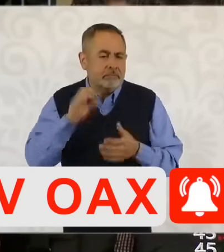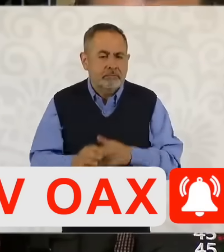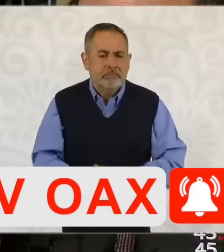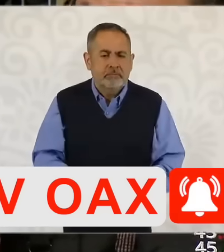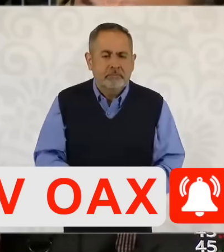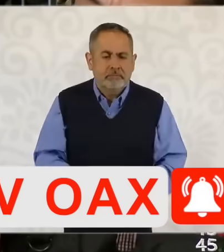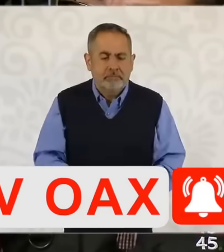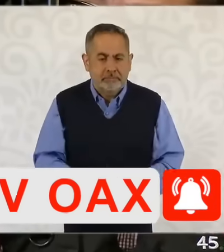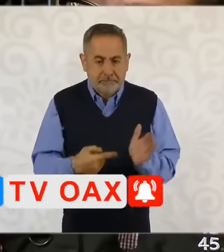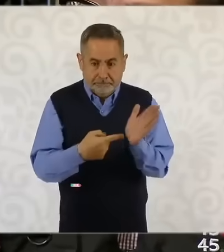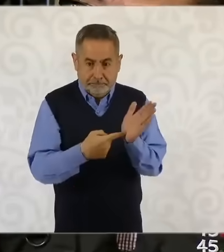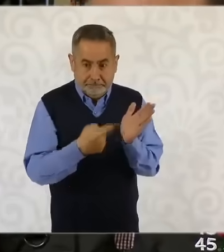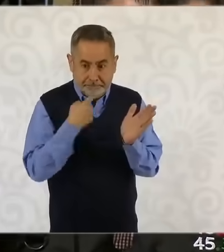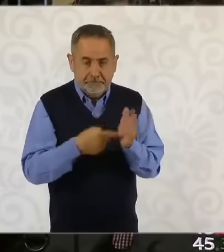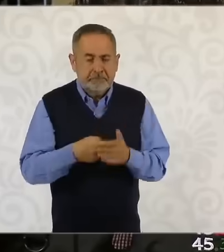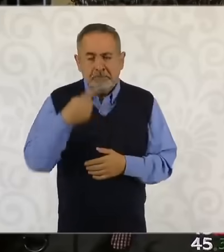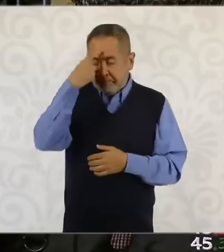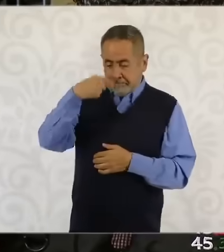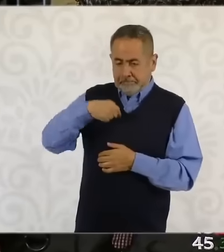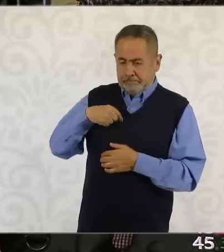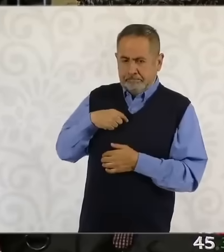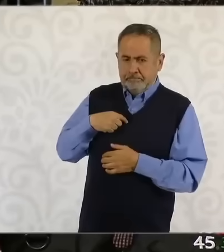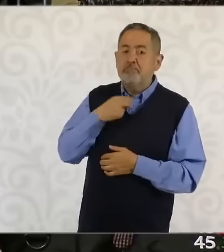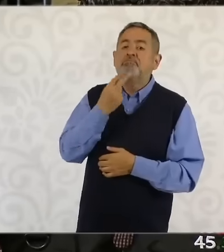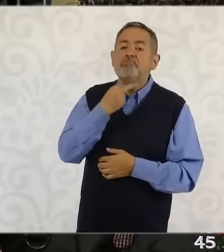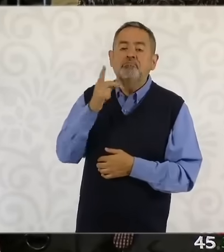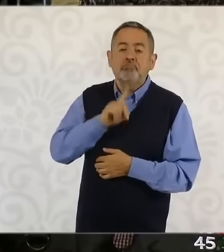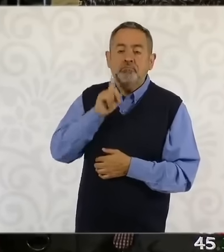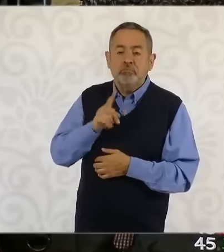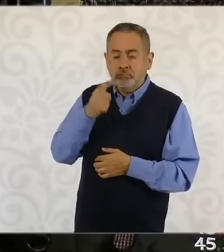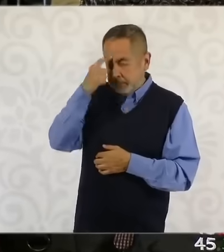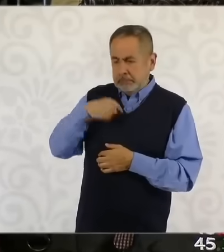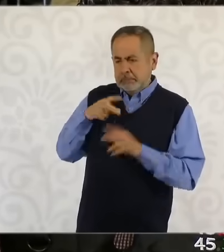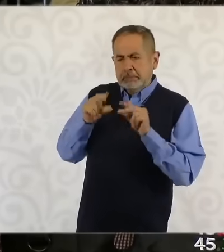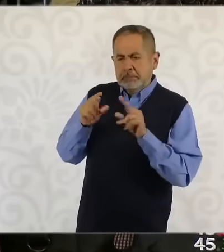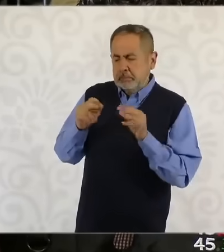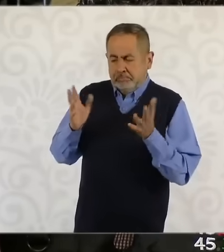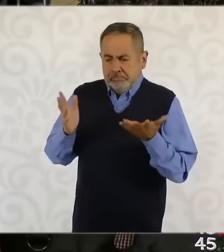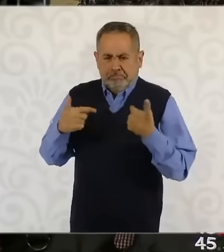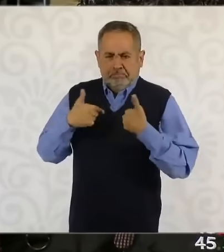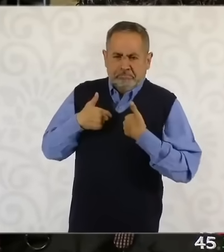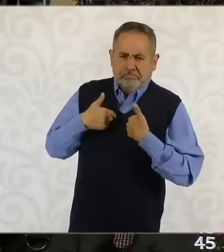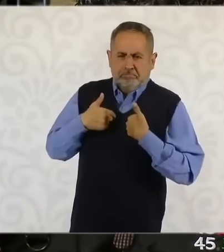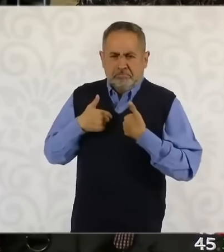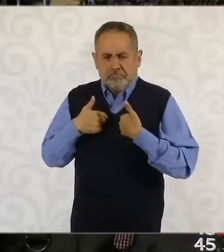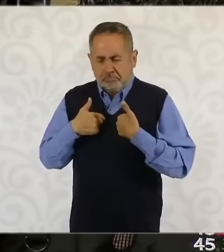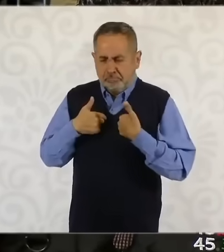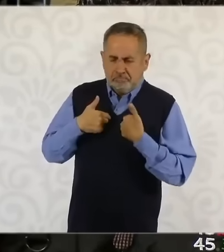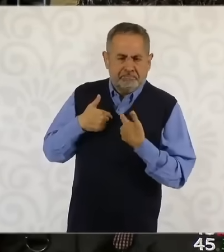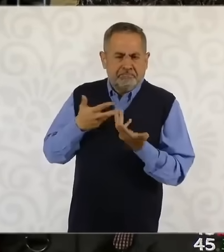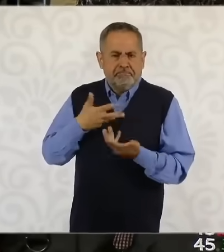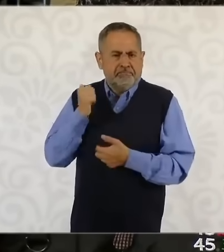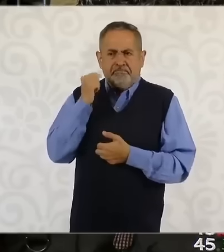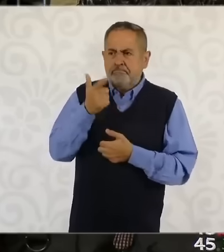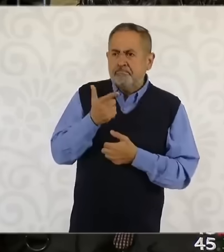mí es muy sencillo porque no habría este motivo por el cual eh yo eh tener alguna inclinación eh